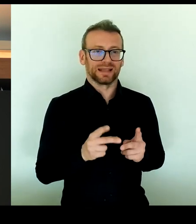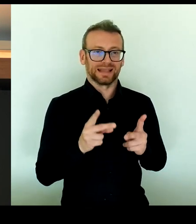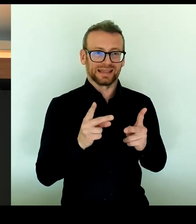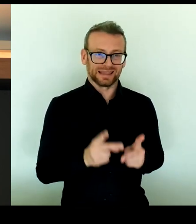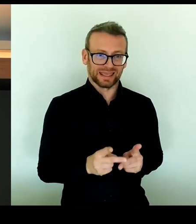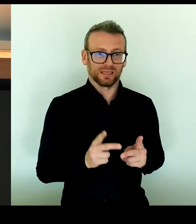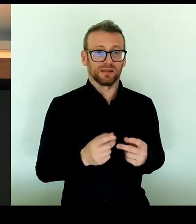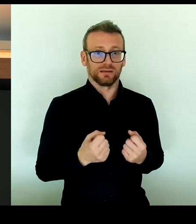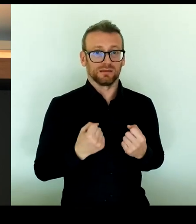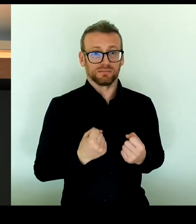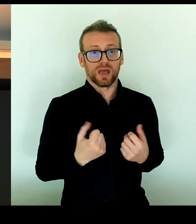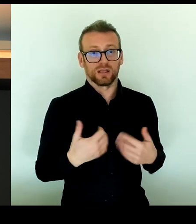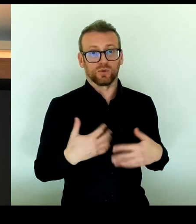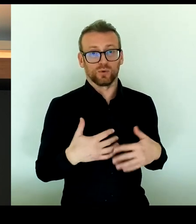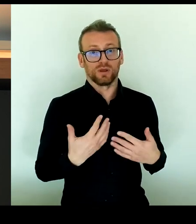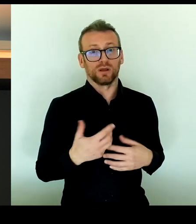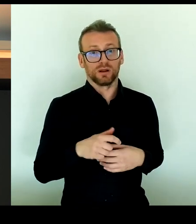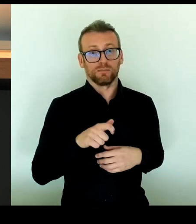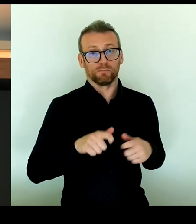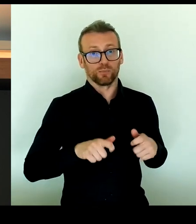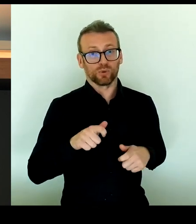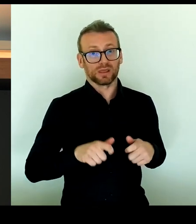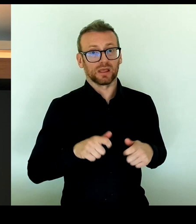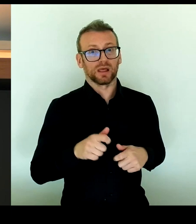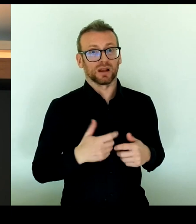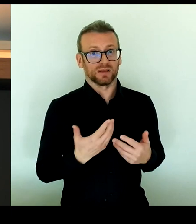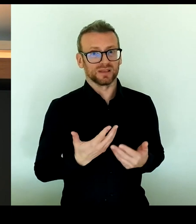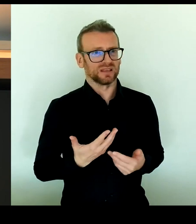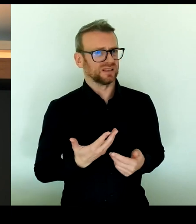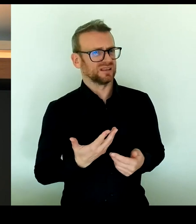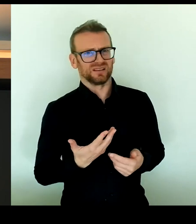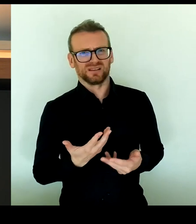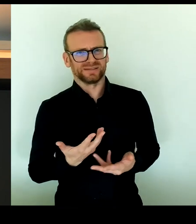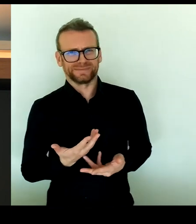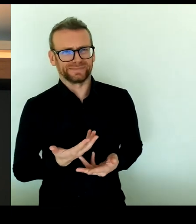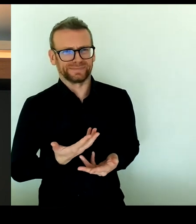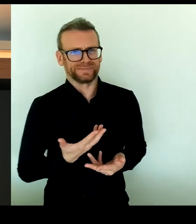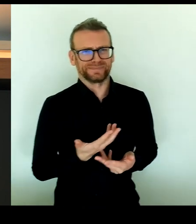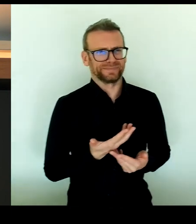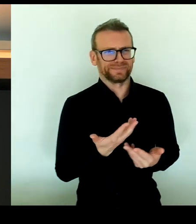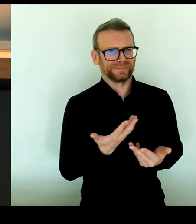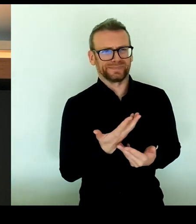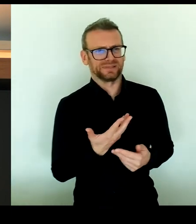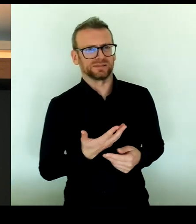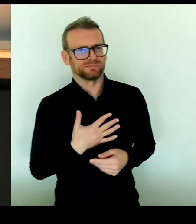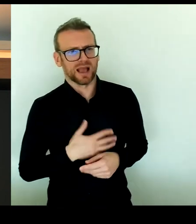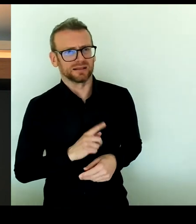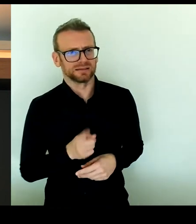Wohnung der sogenannte Beitrag Service, das angeblich staatsfern, aber öffentlich rechtlichen Mediums.